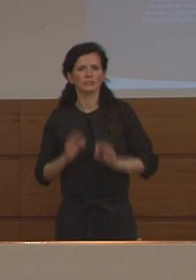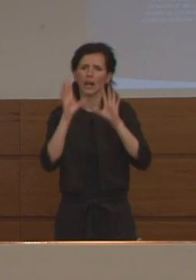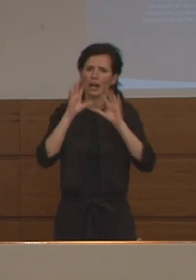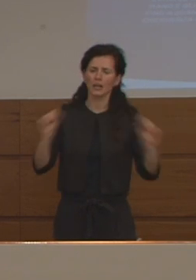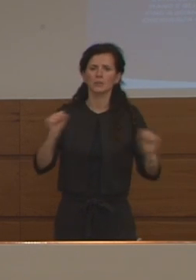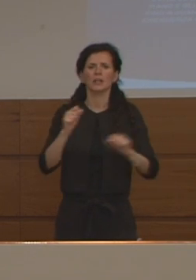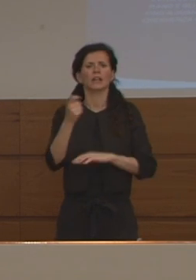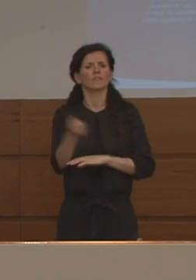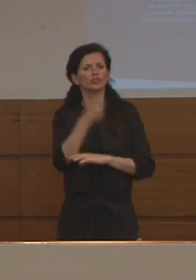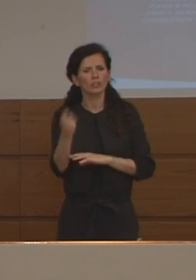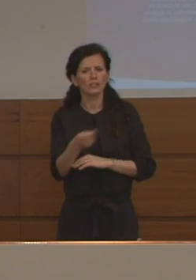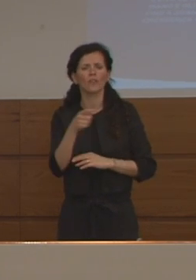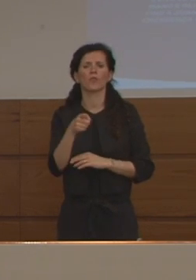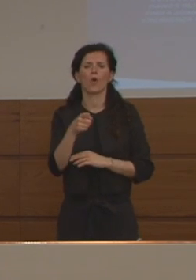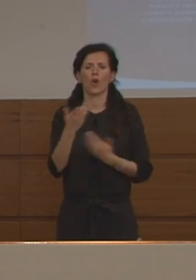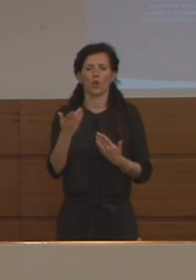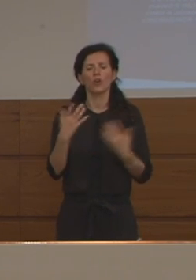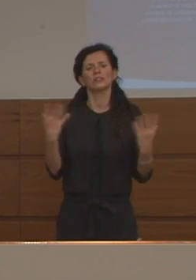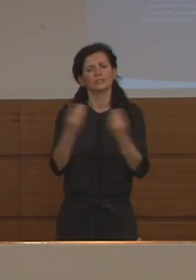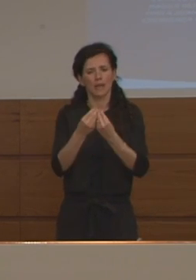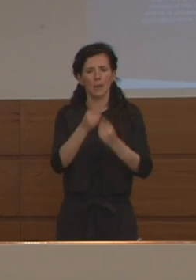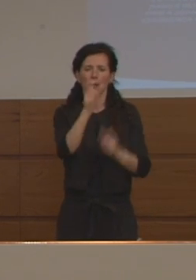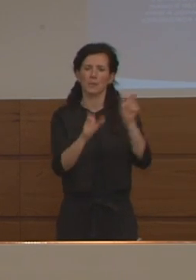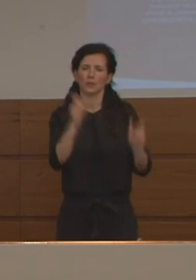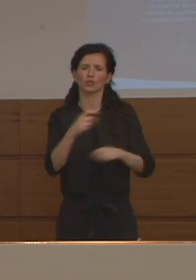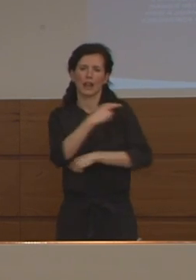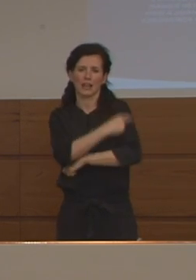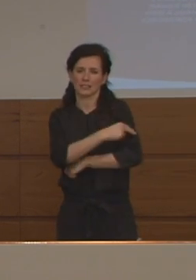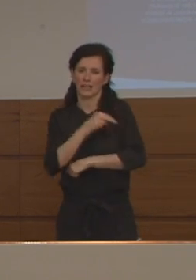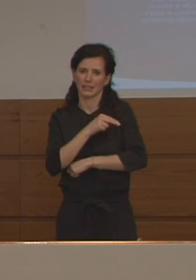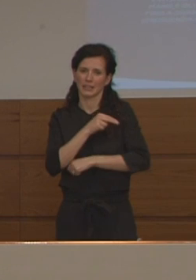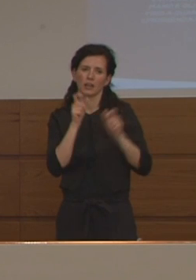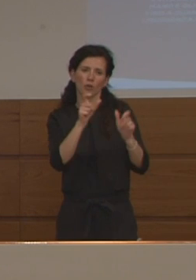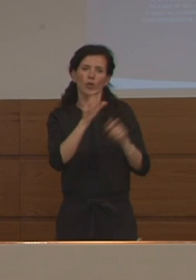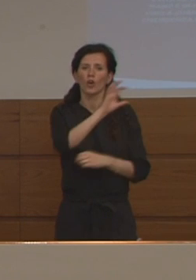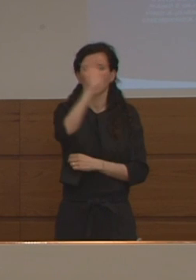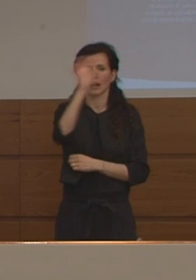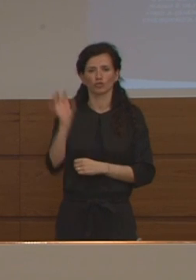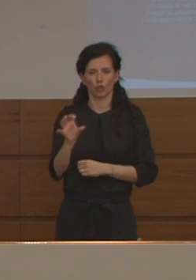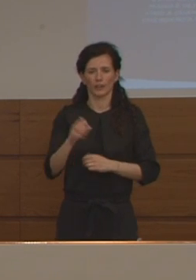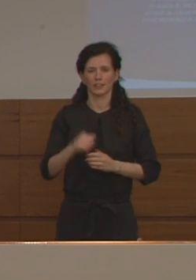del Fuoco e il personale sanitario, il personale delle Regioni in genere.